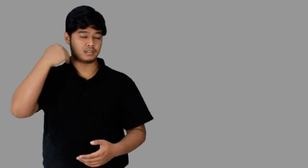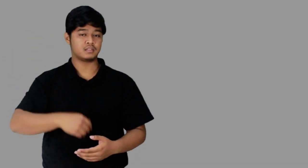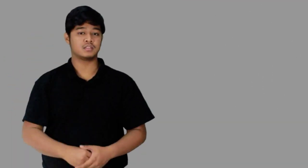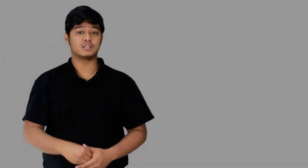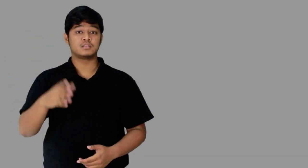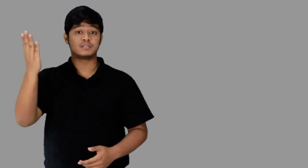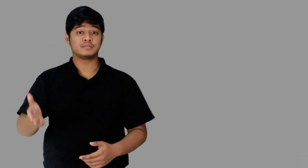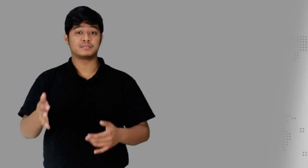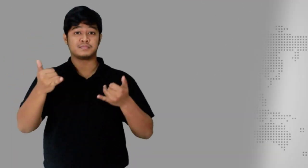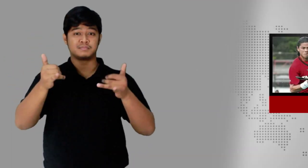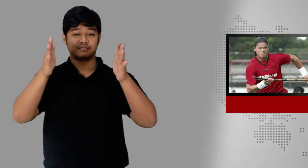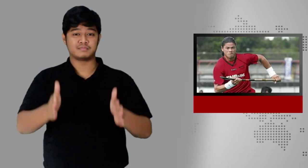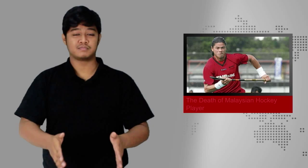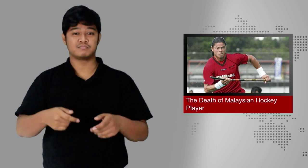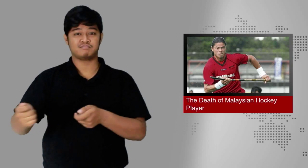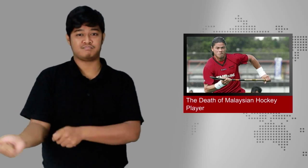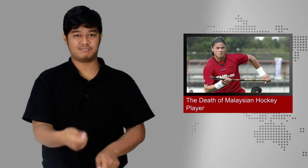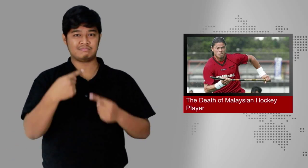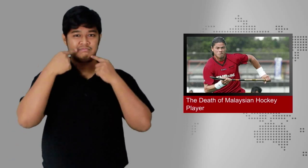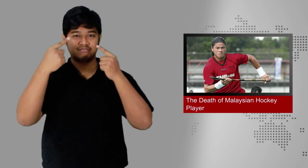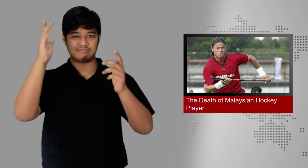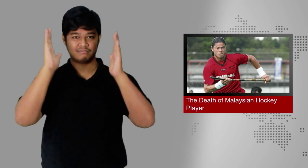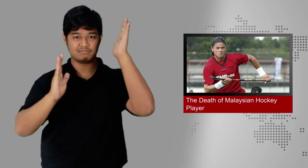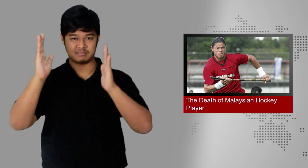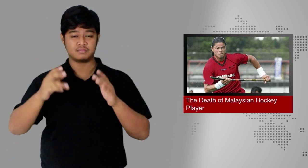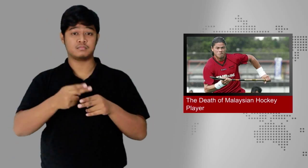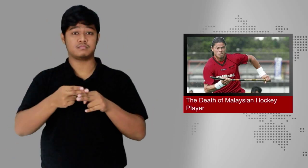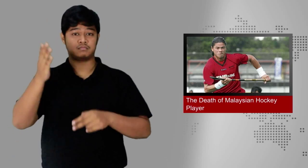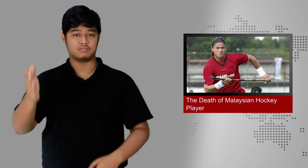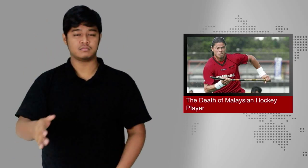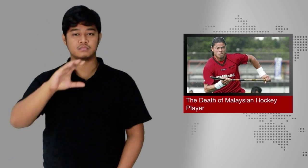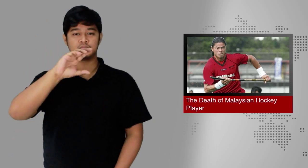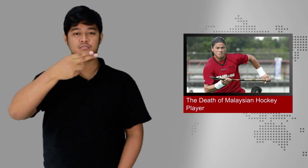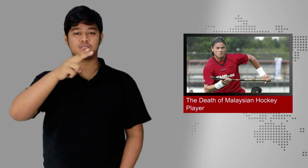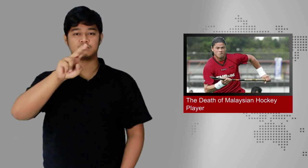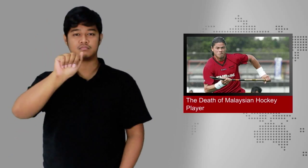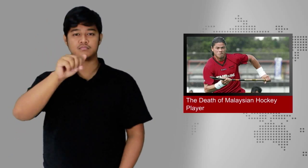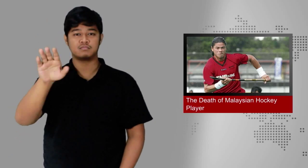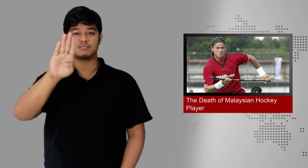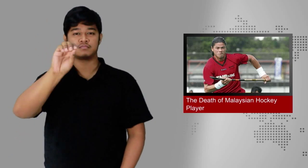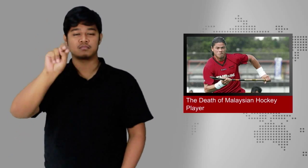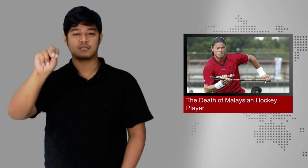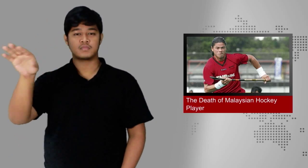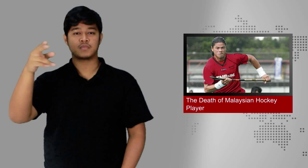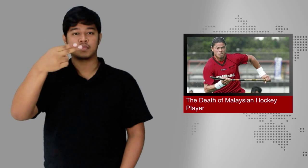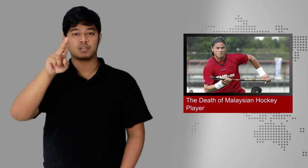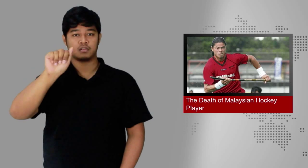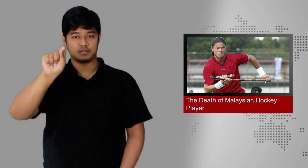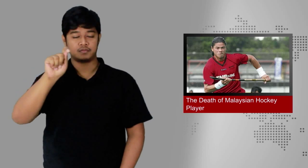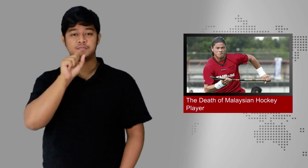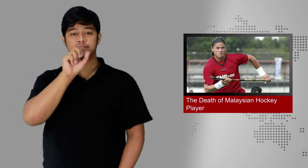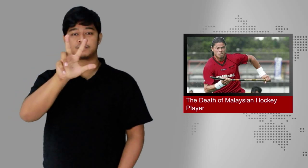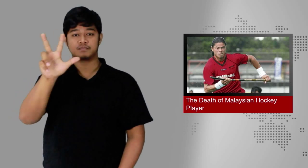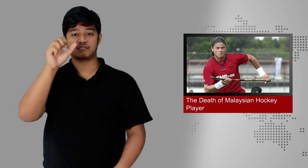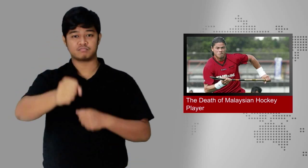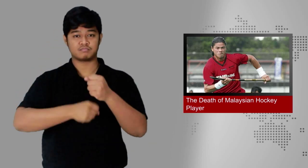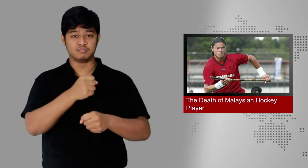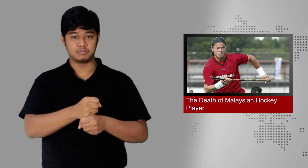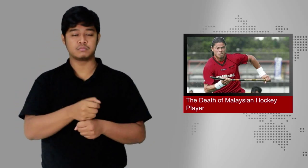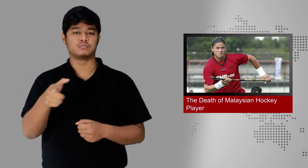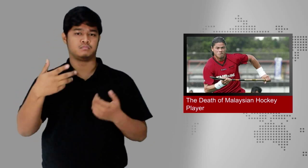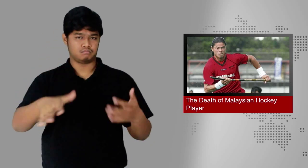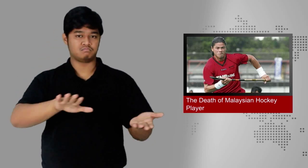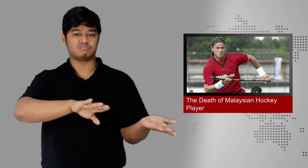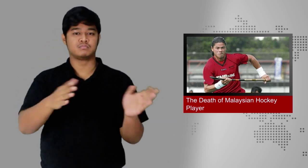Pemain hoki negara terkenal, Chua Boon Huat, 33 tahun.